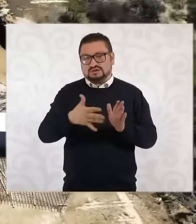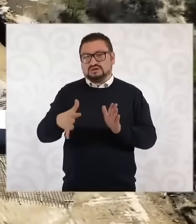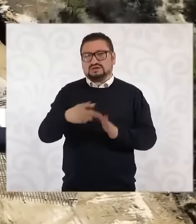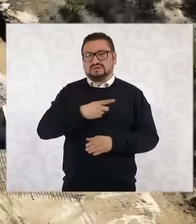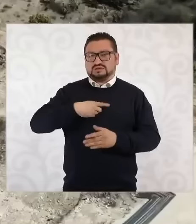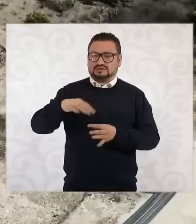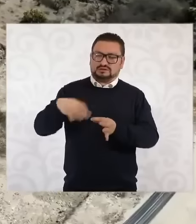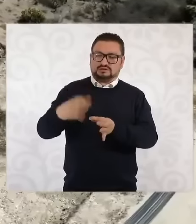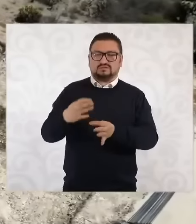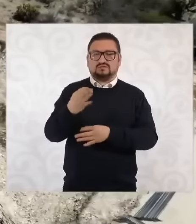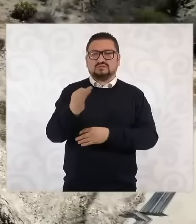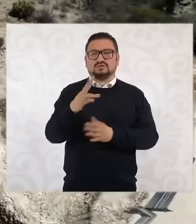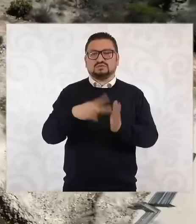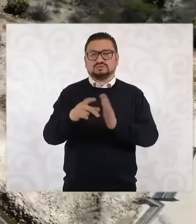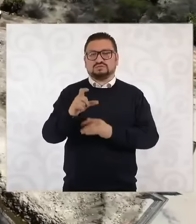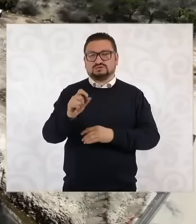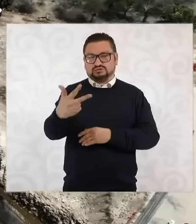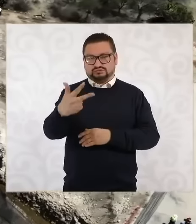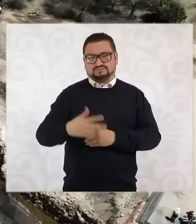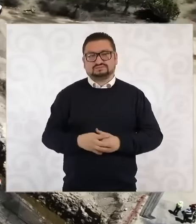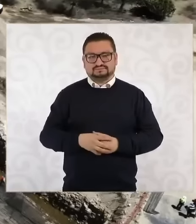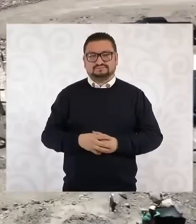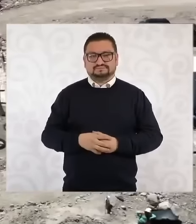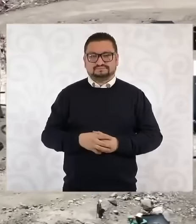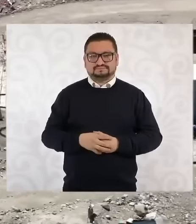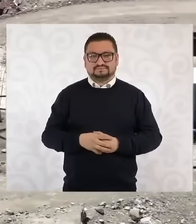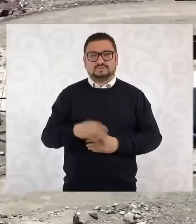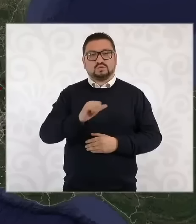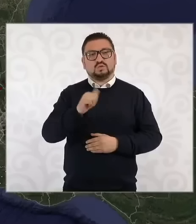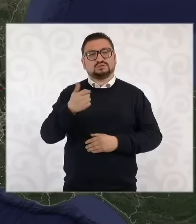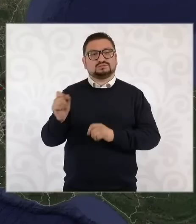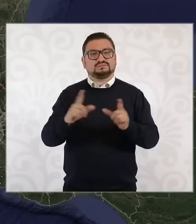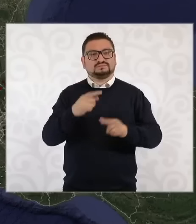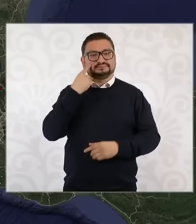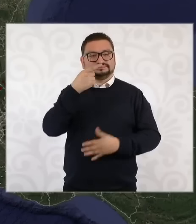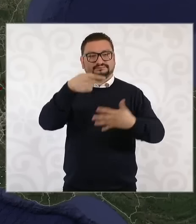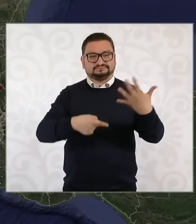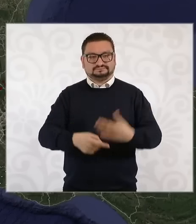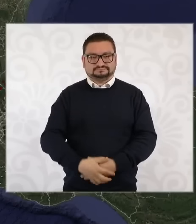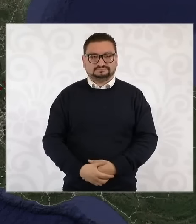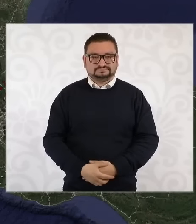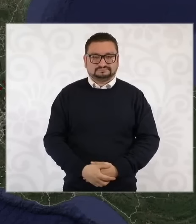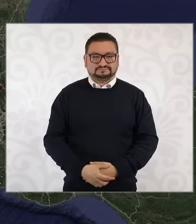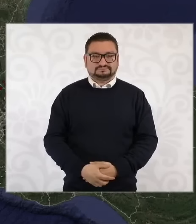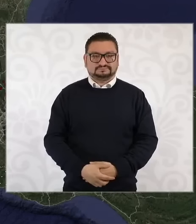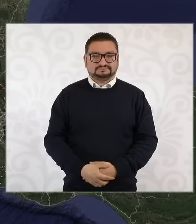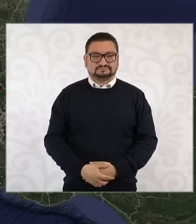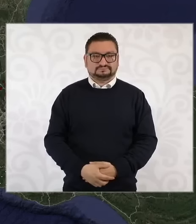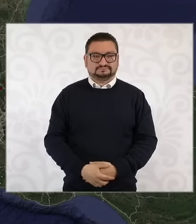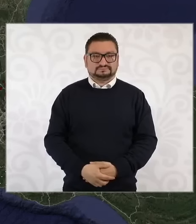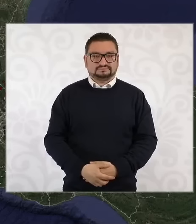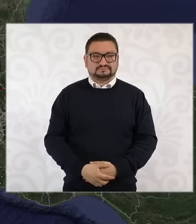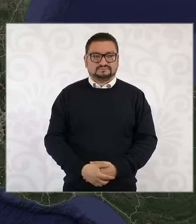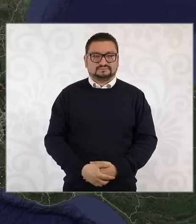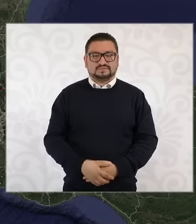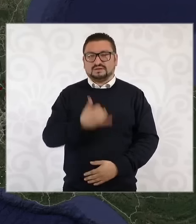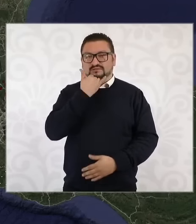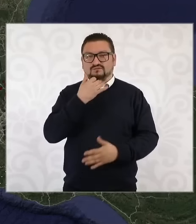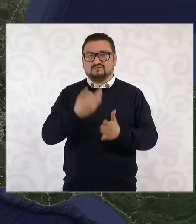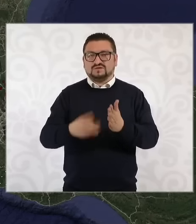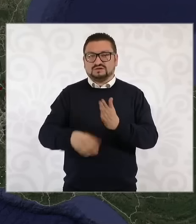en febrero de 2028. La siguiente, eh, en cuanto ah, bueno, me faltaron dos, el eh Nueva Italia,